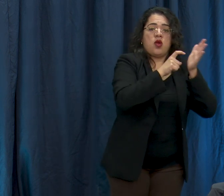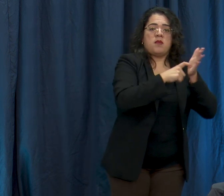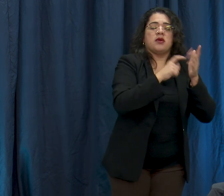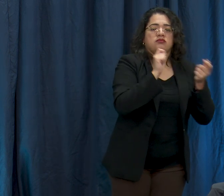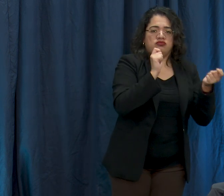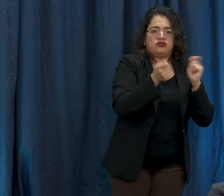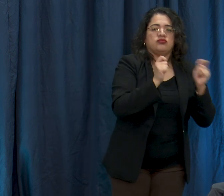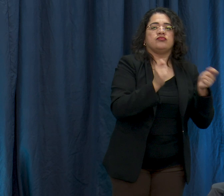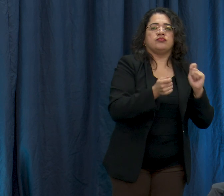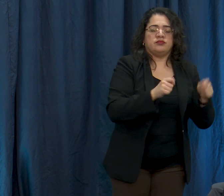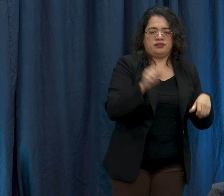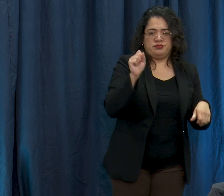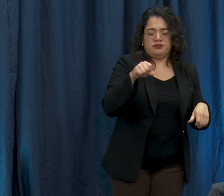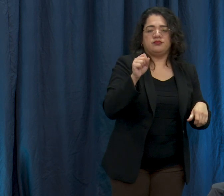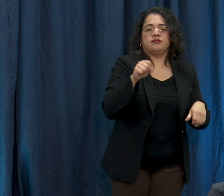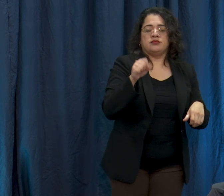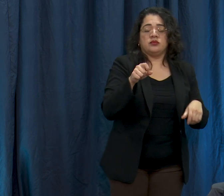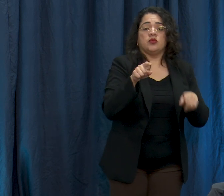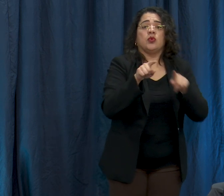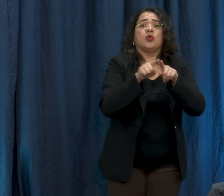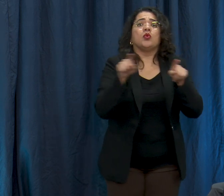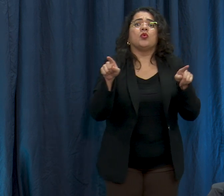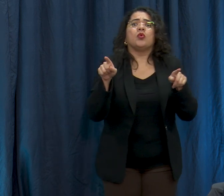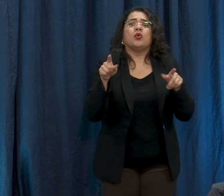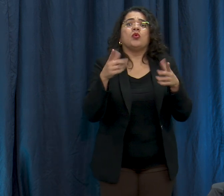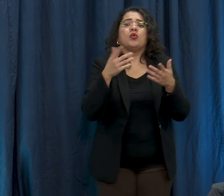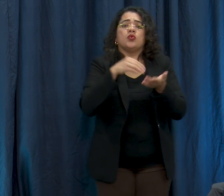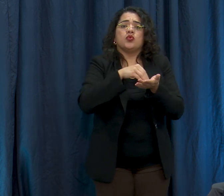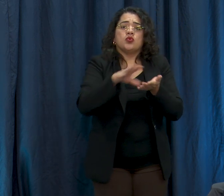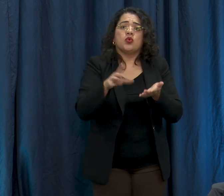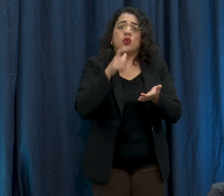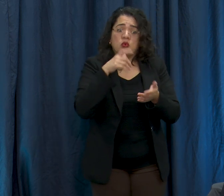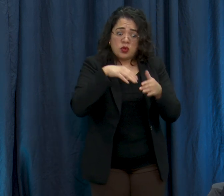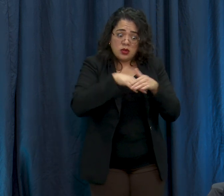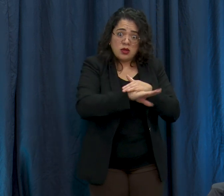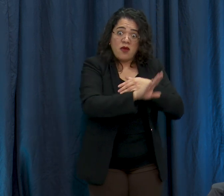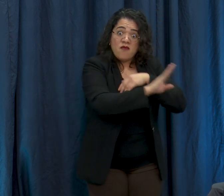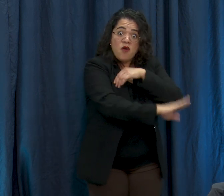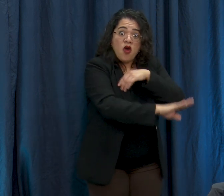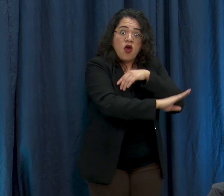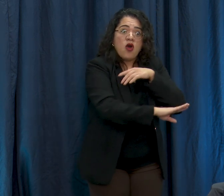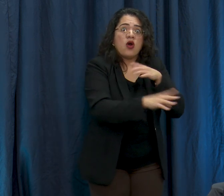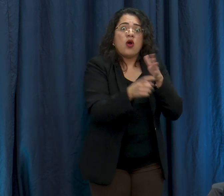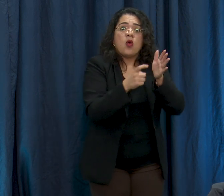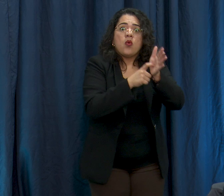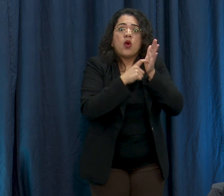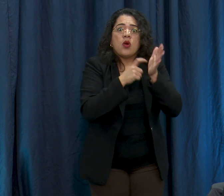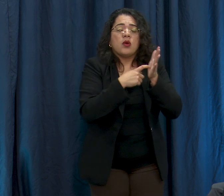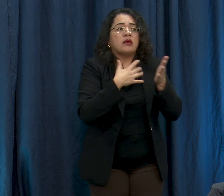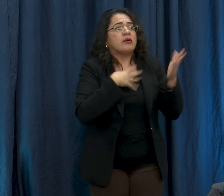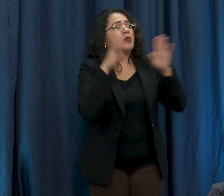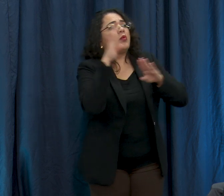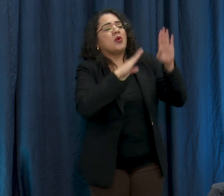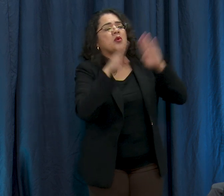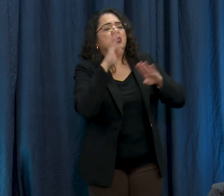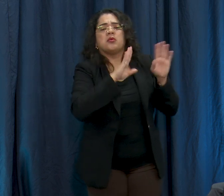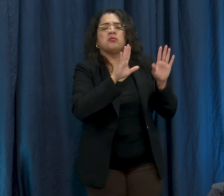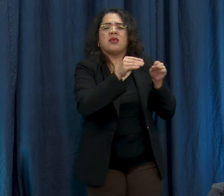los estudiantes que empezar an in estación titania cambian I you know uno